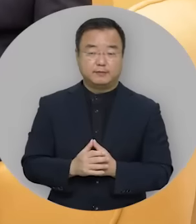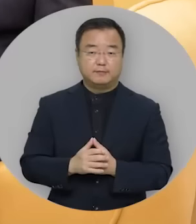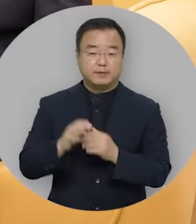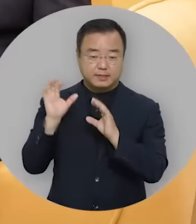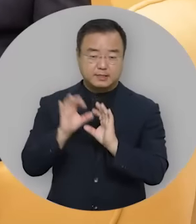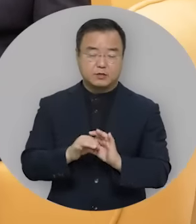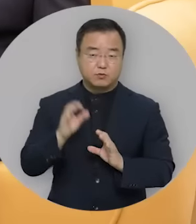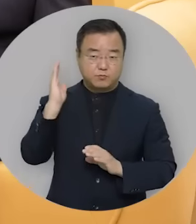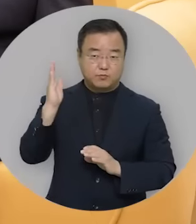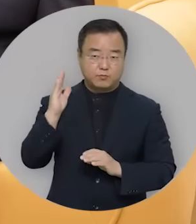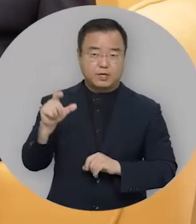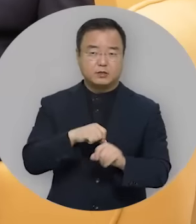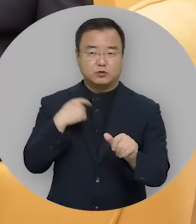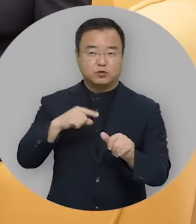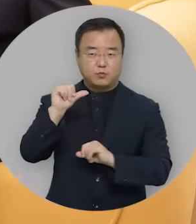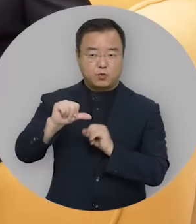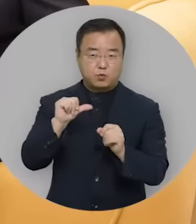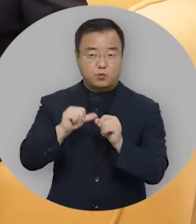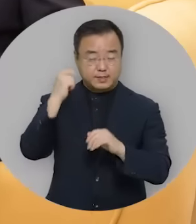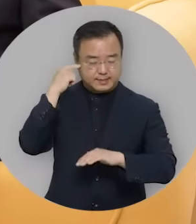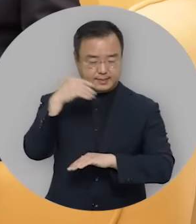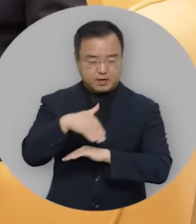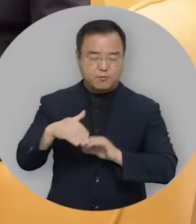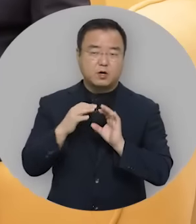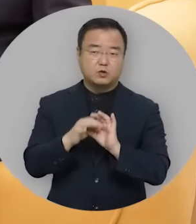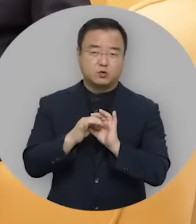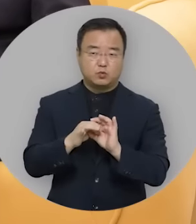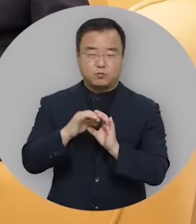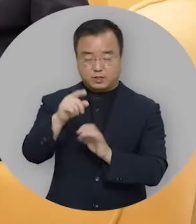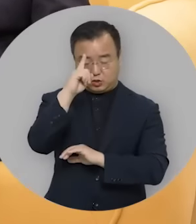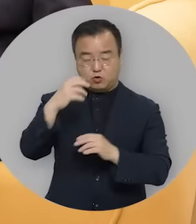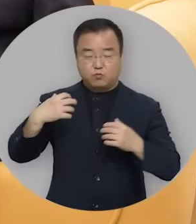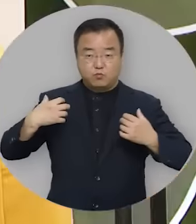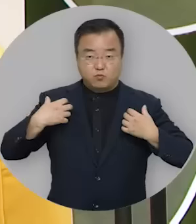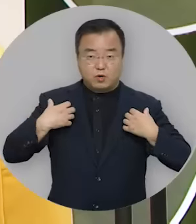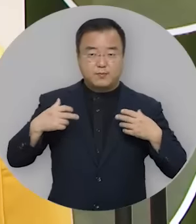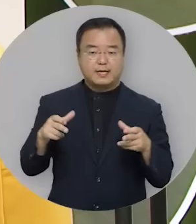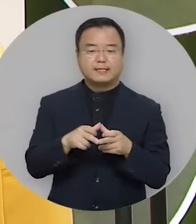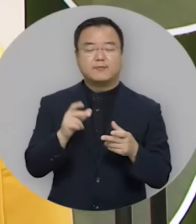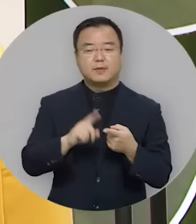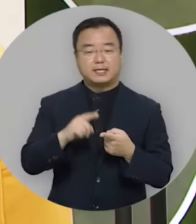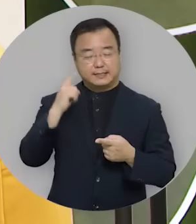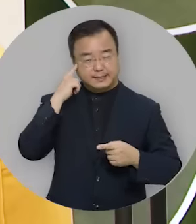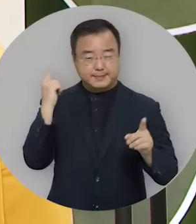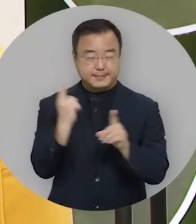지금 계속 이야기한 특수교육 5개년 계획을 통해서 정부가 장애인에 대한 인식 개선부터